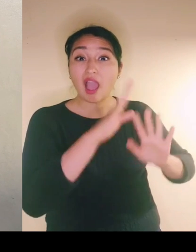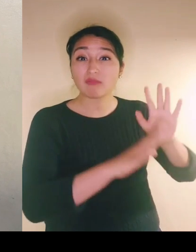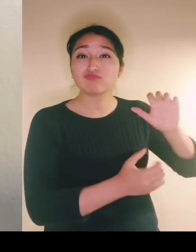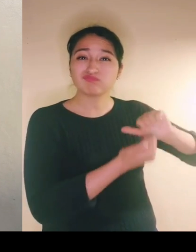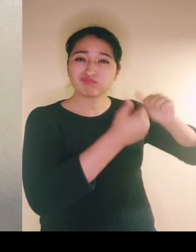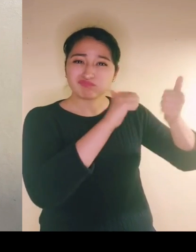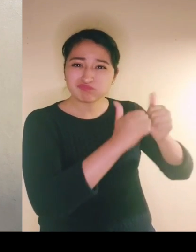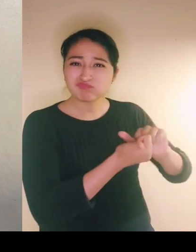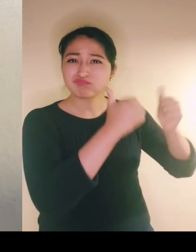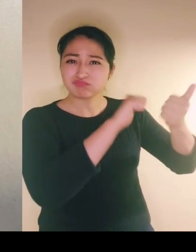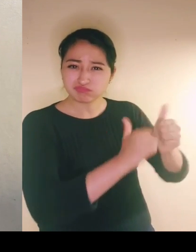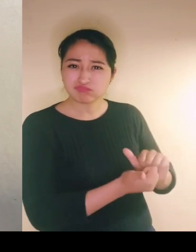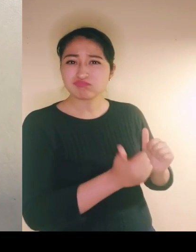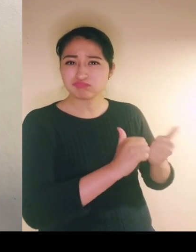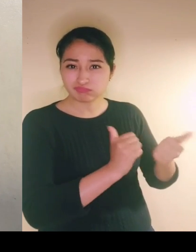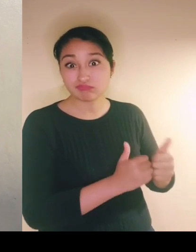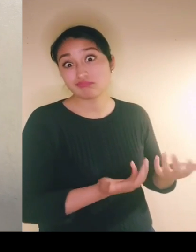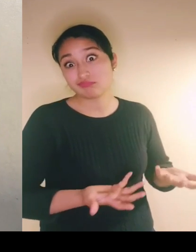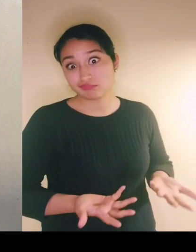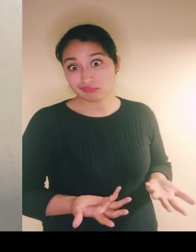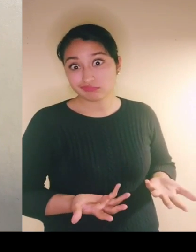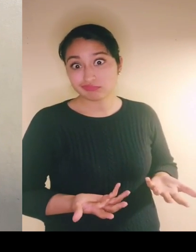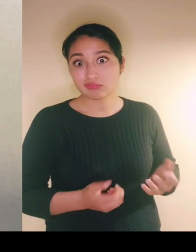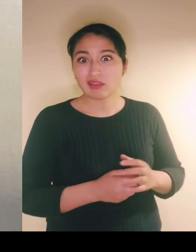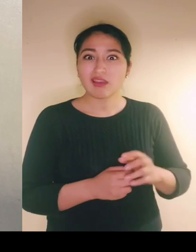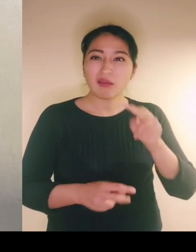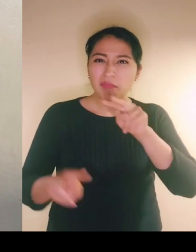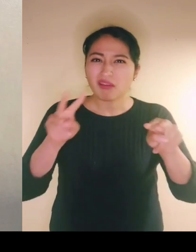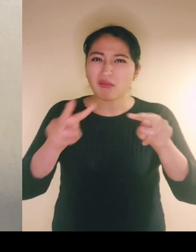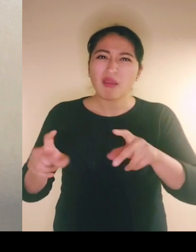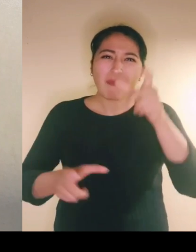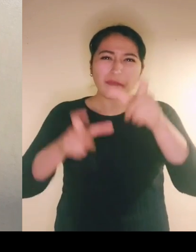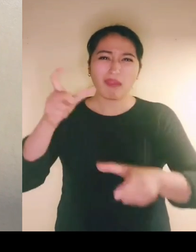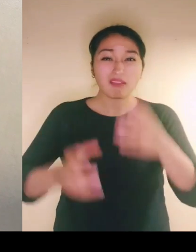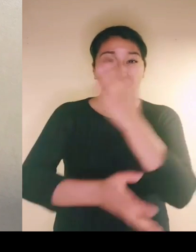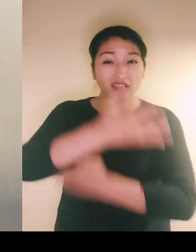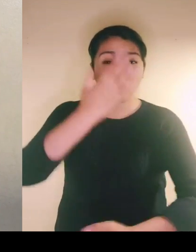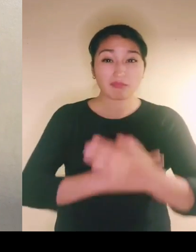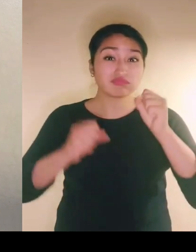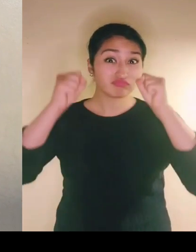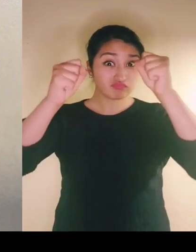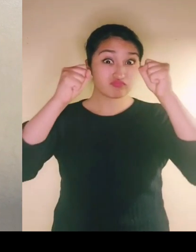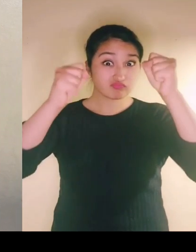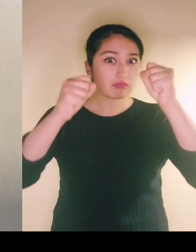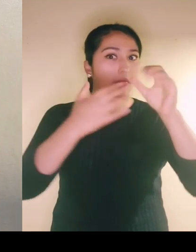susceptible de modificación y perfectible, sobre todo considerando el contexto actual en el que miles de personas